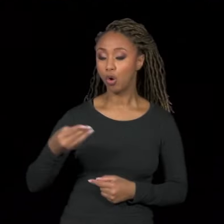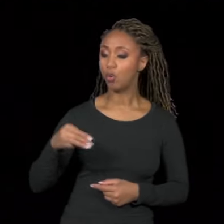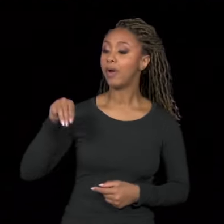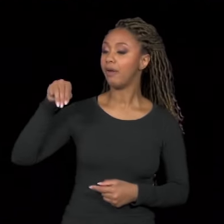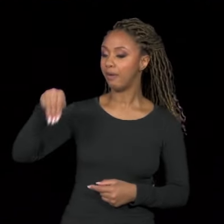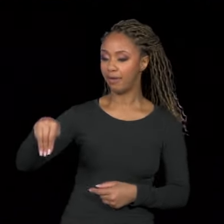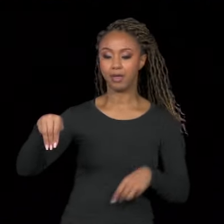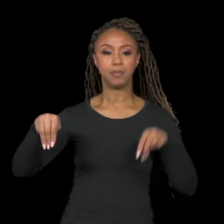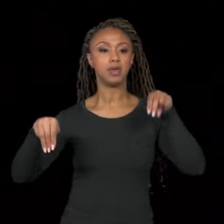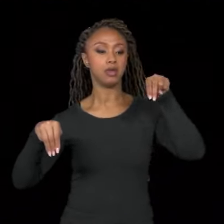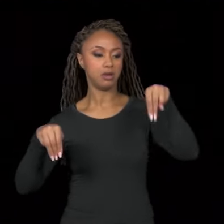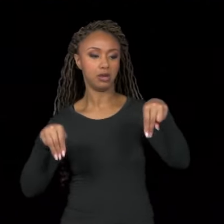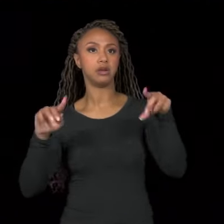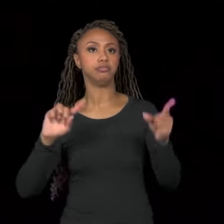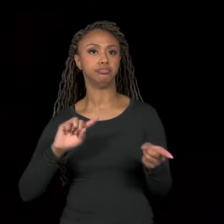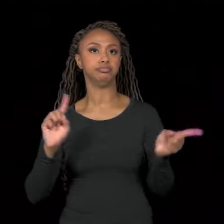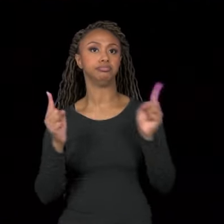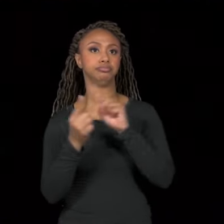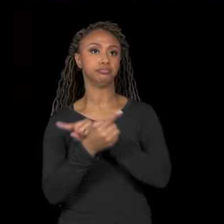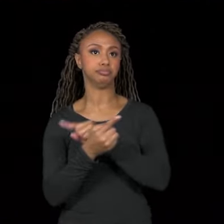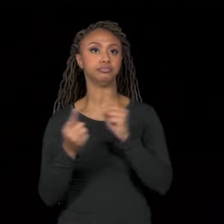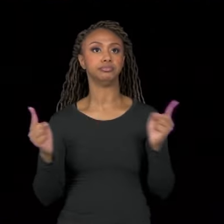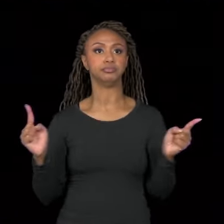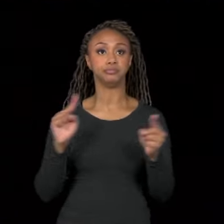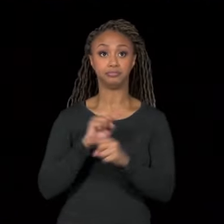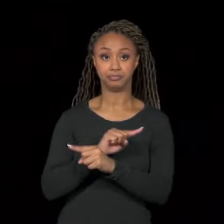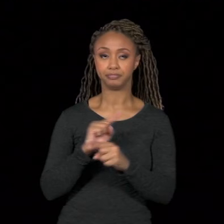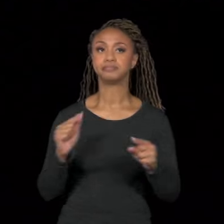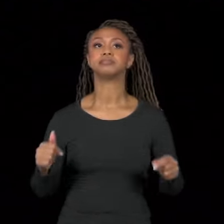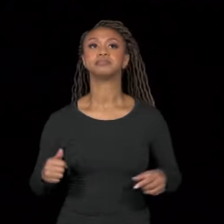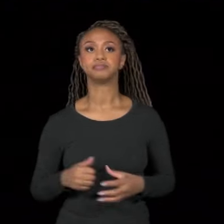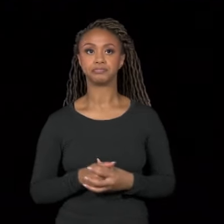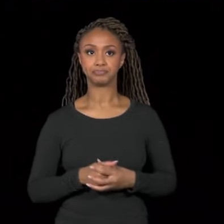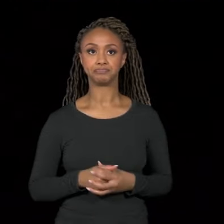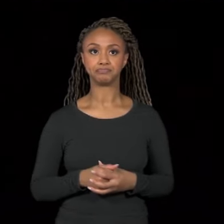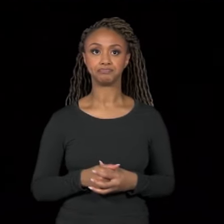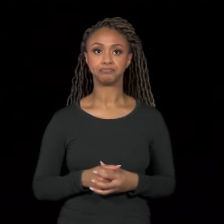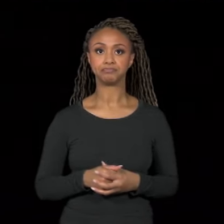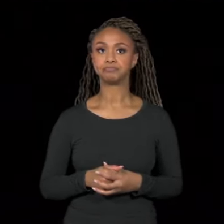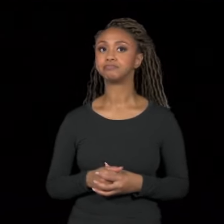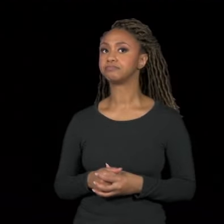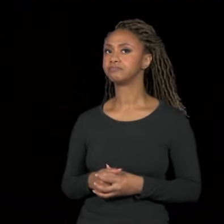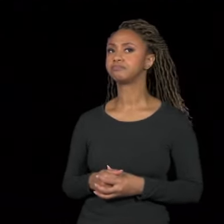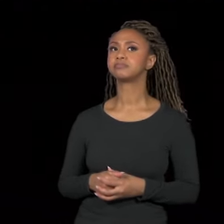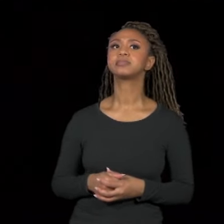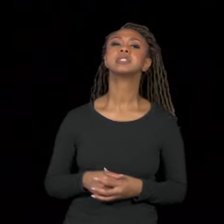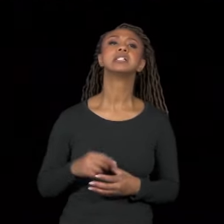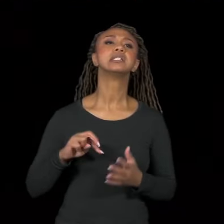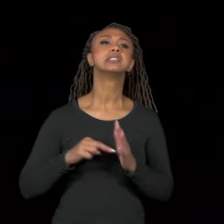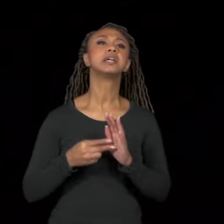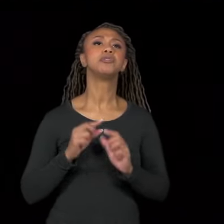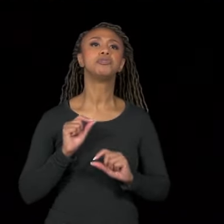PARA UM, UM PARA MUITOS OU MUITOS PARA UM, E MUITOS PARA MUITOS, QUE É O "M" PARA "N".